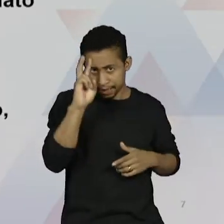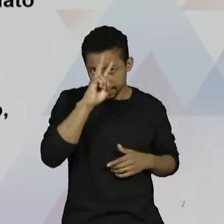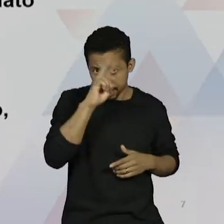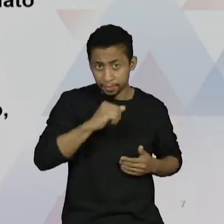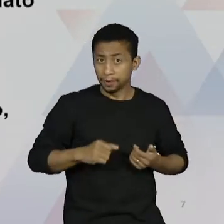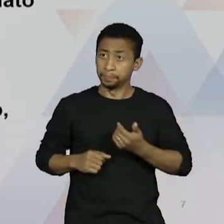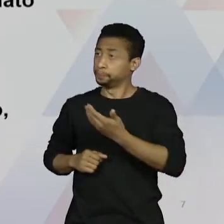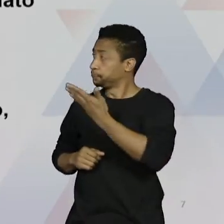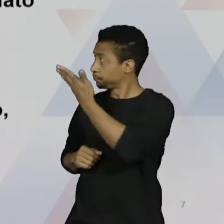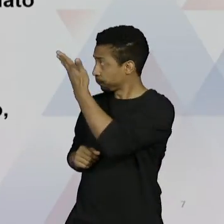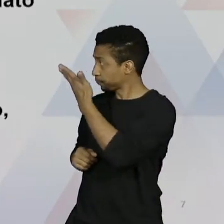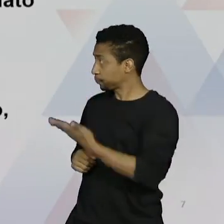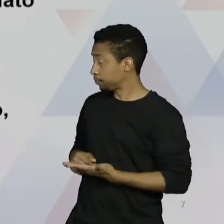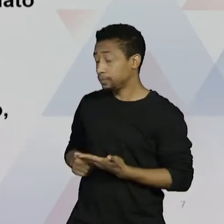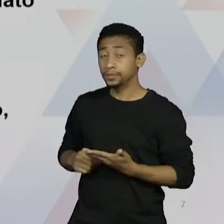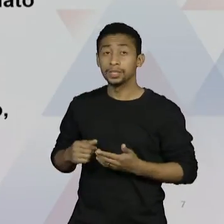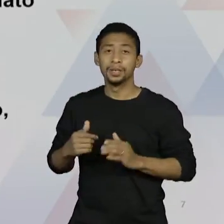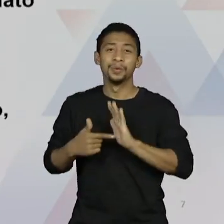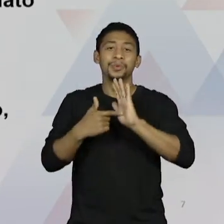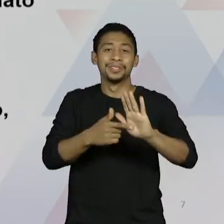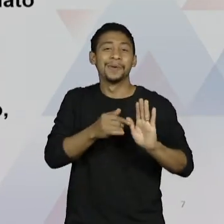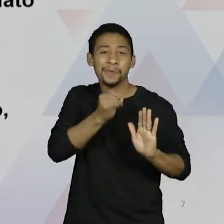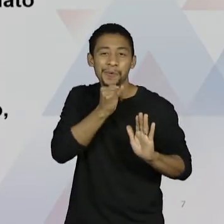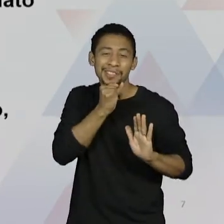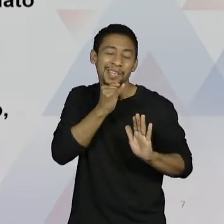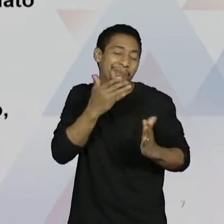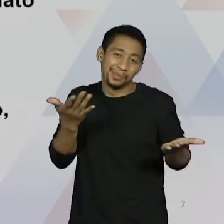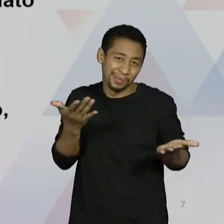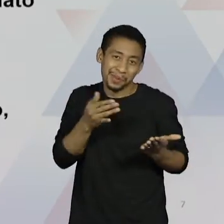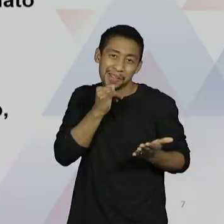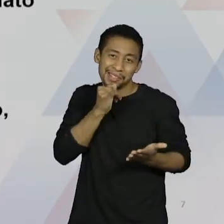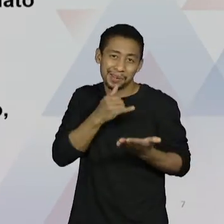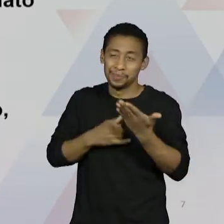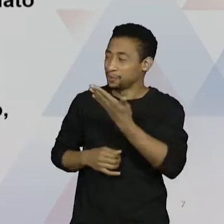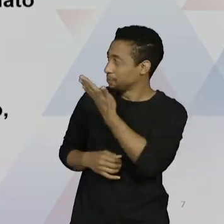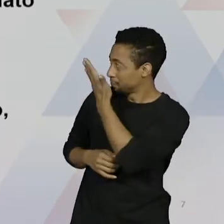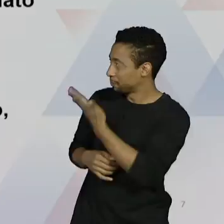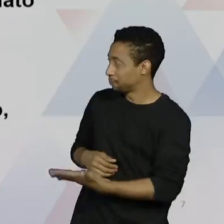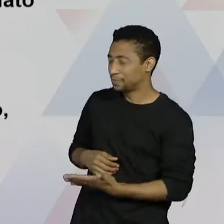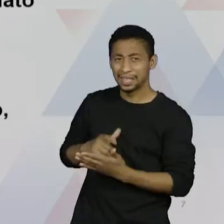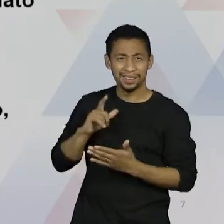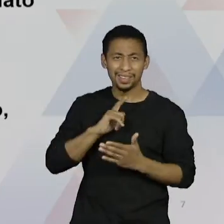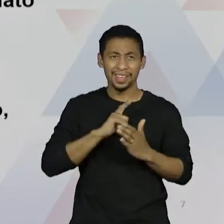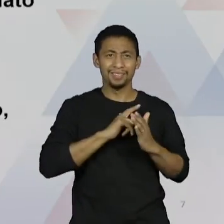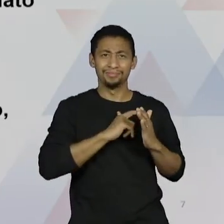EXEMPLO QUE EU DEI, EXEMPLO FICTÍCIO, MAS TEM LÁ, VOCÊ TEM VÁRIOS TÓPICOS